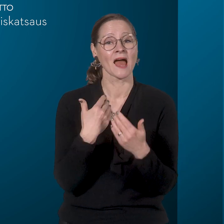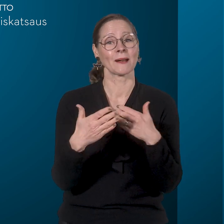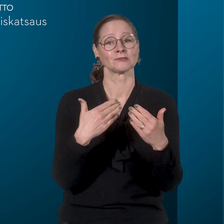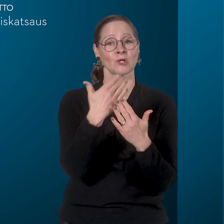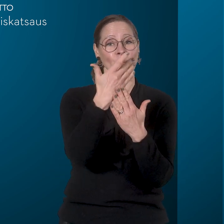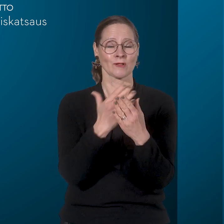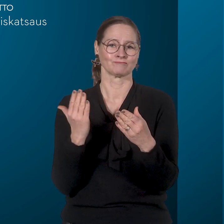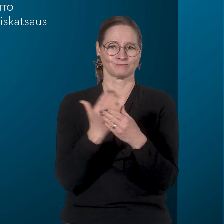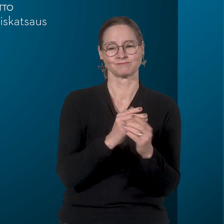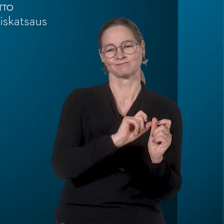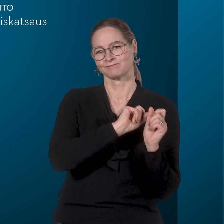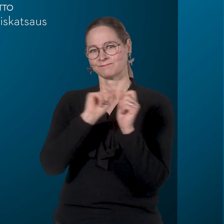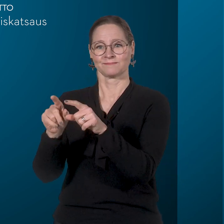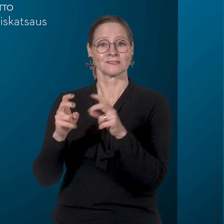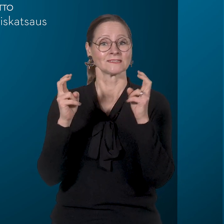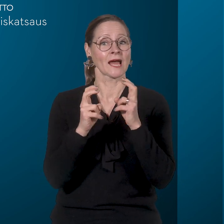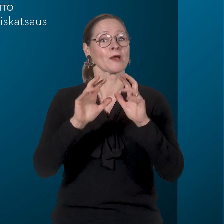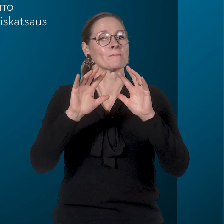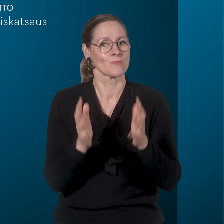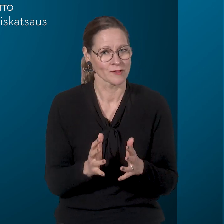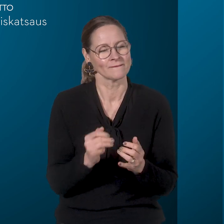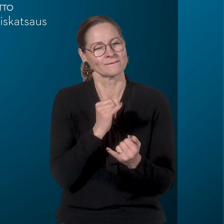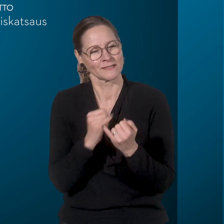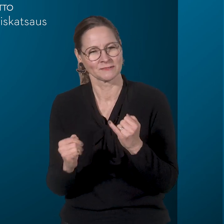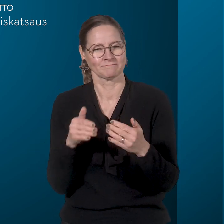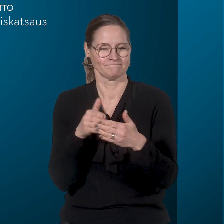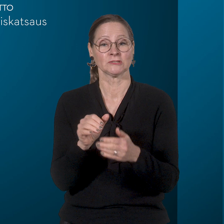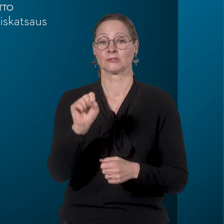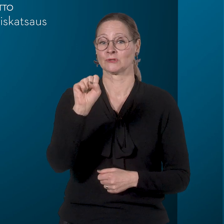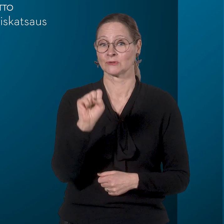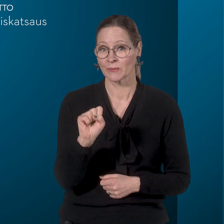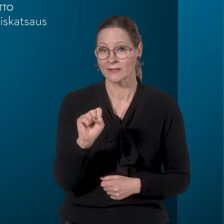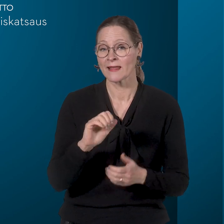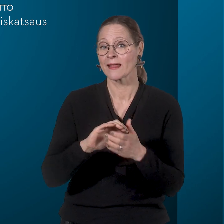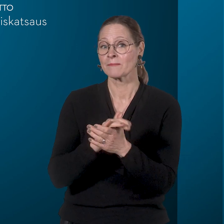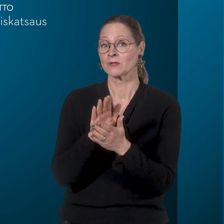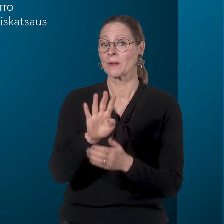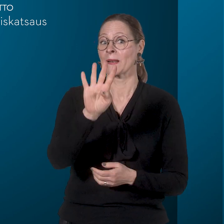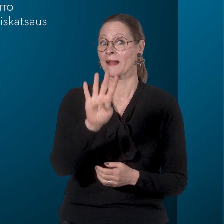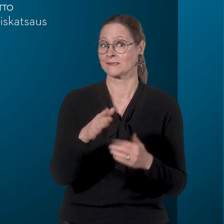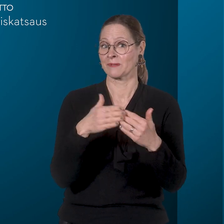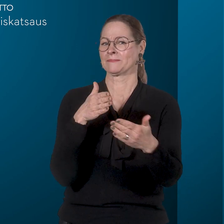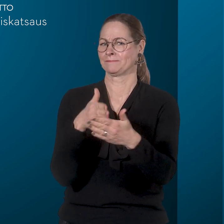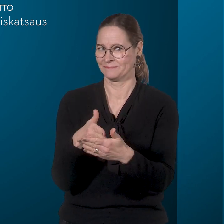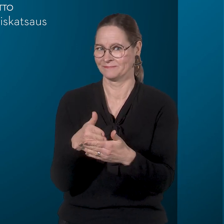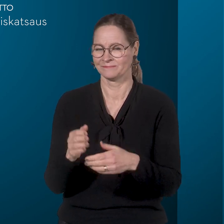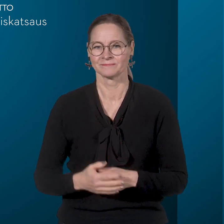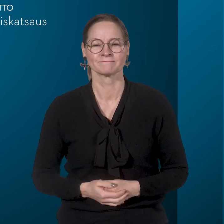ja ansioluettelosi sähköisessä muodossa viimeistään sunnuntaina 4.2.2024.